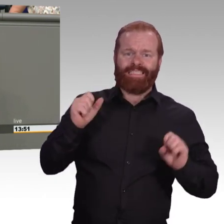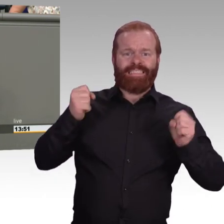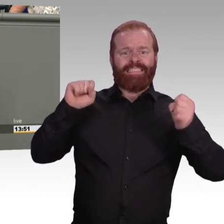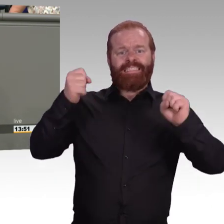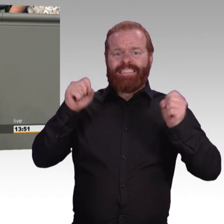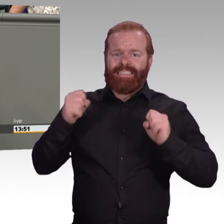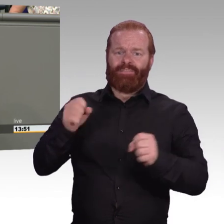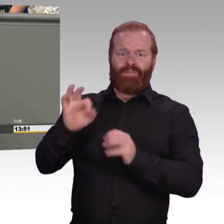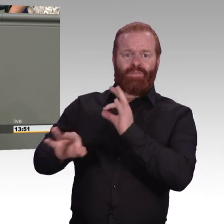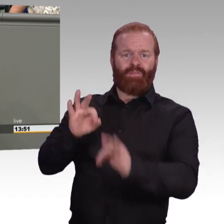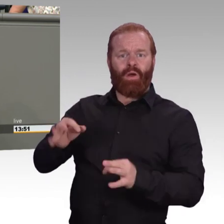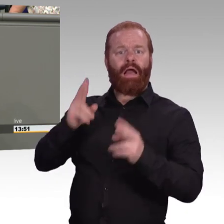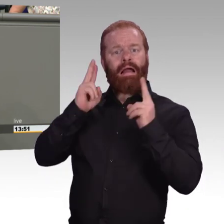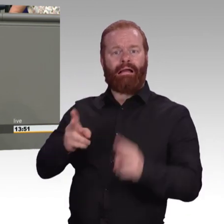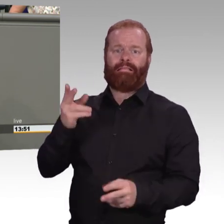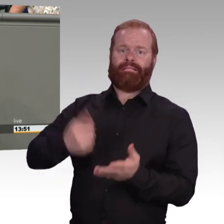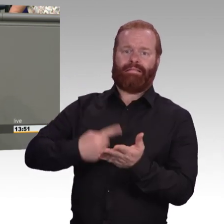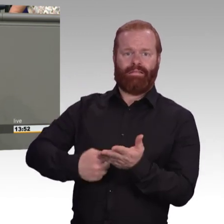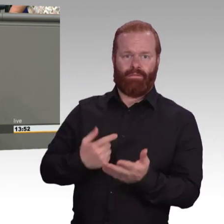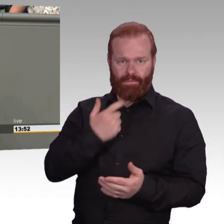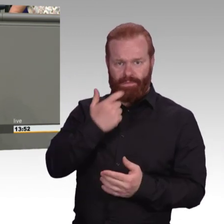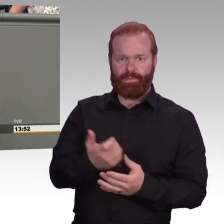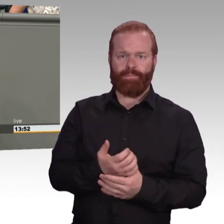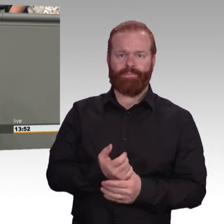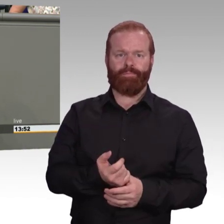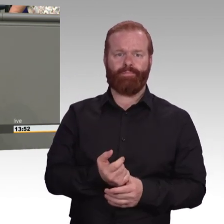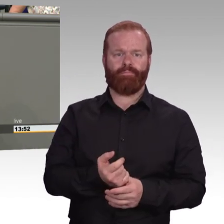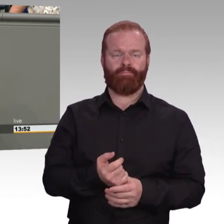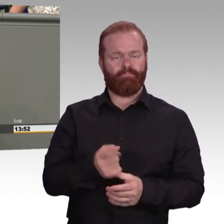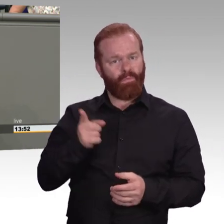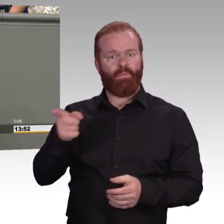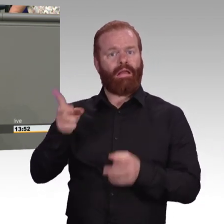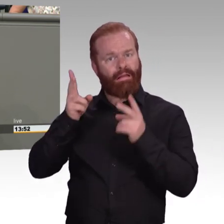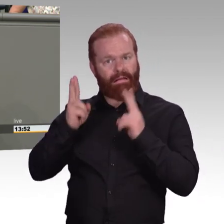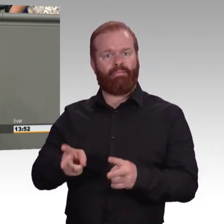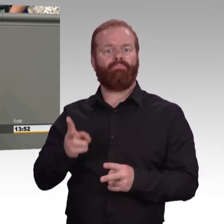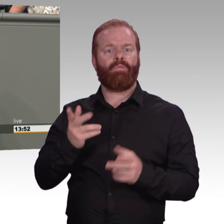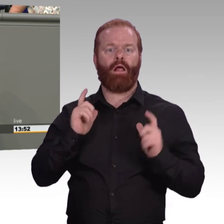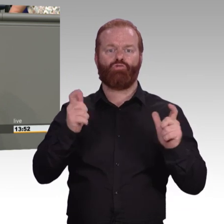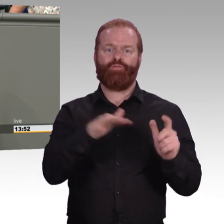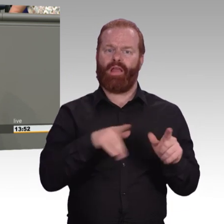Flüchtlingskinder sind sogar an vielen Stellen viel zu lange abgeschottet und ausgeschlossen,